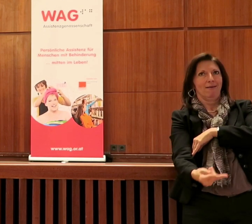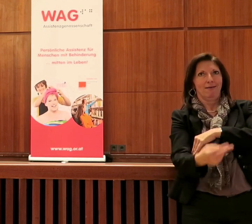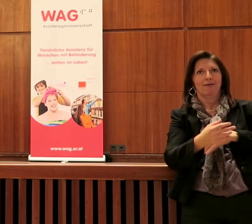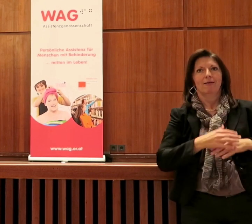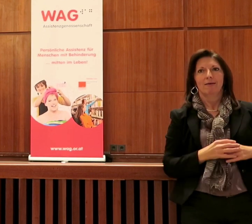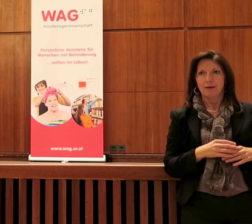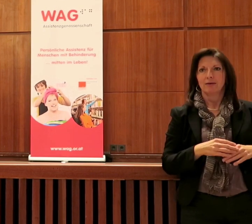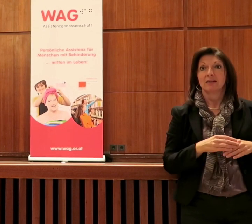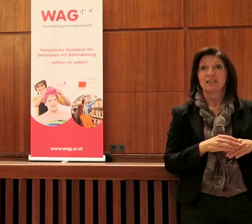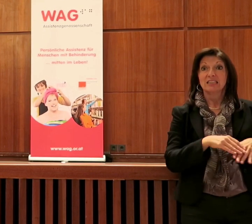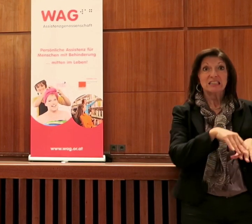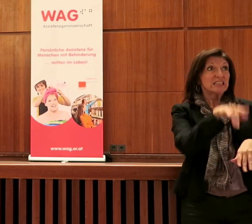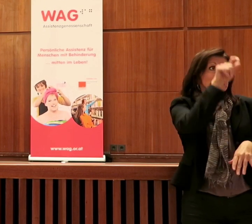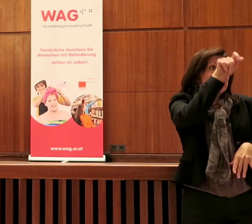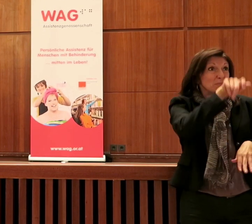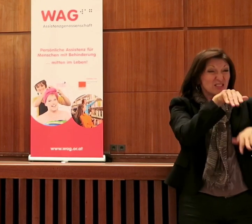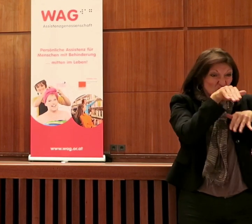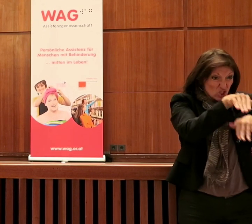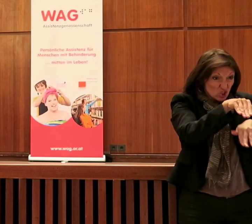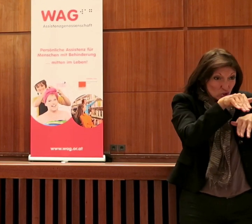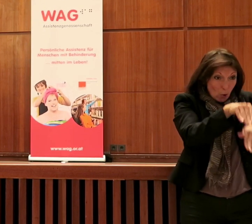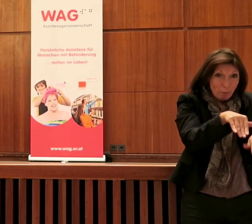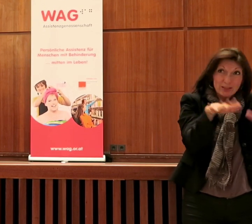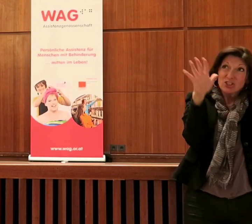Der Snowboarder ist im Schnee gelegen und hat sich kaputtgelacht.